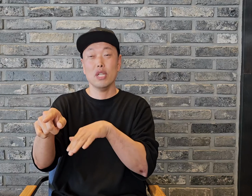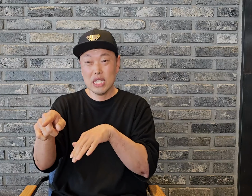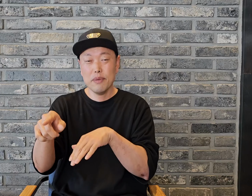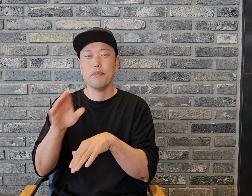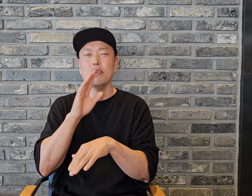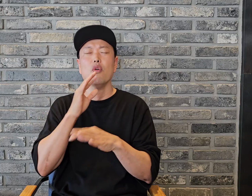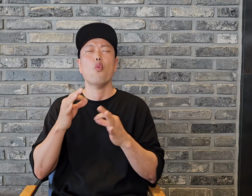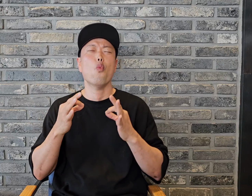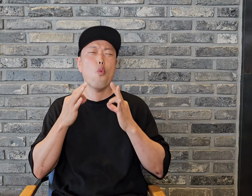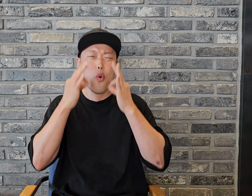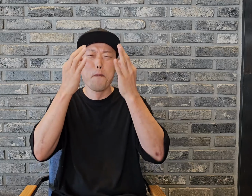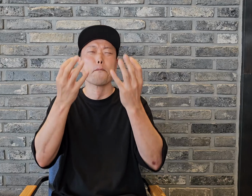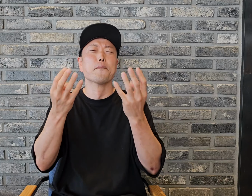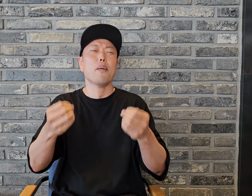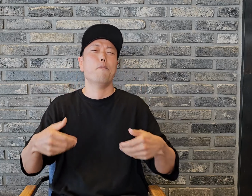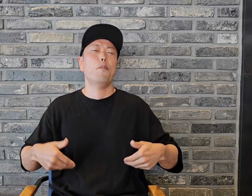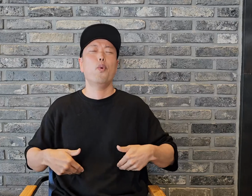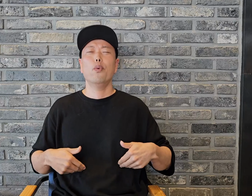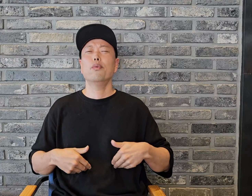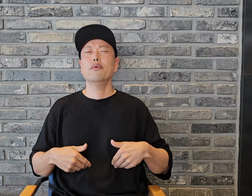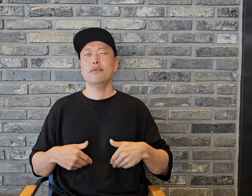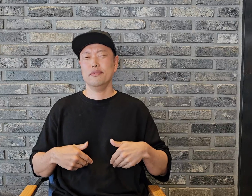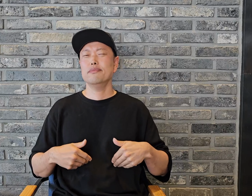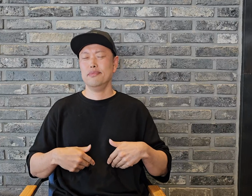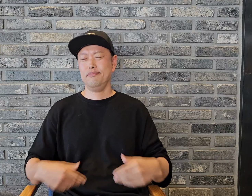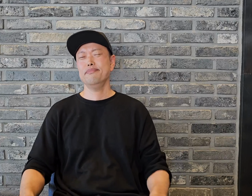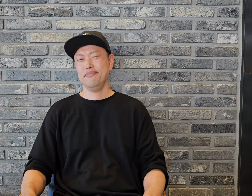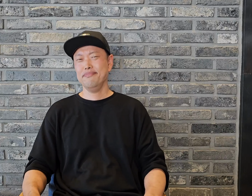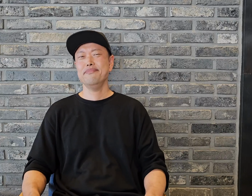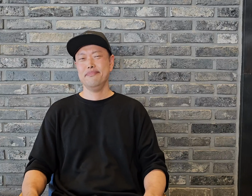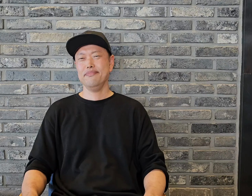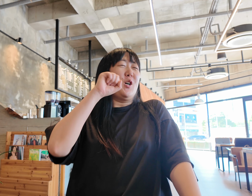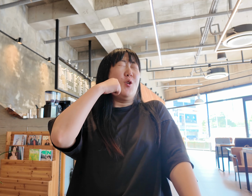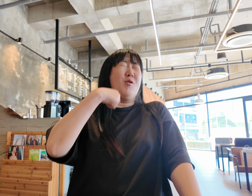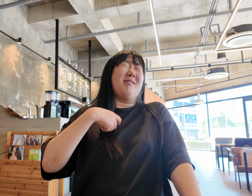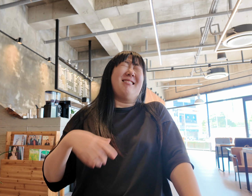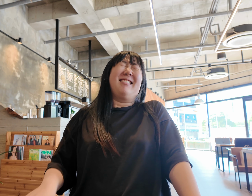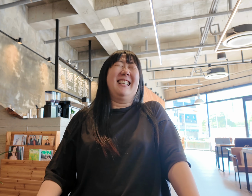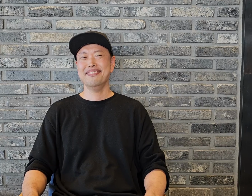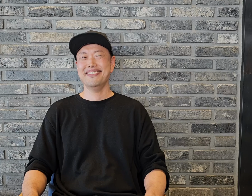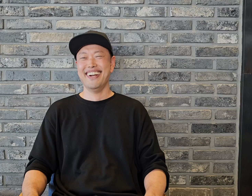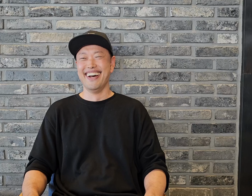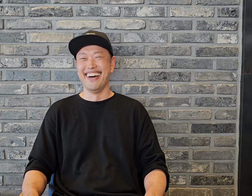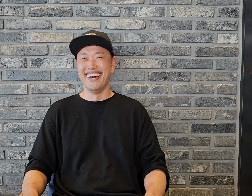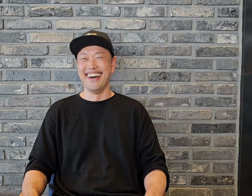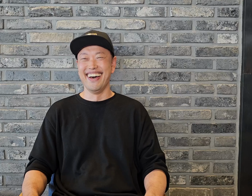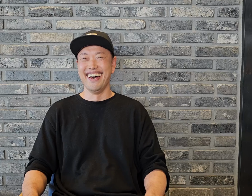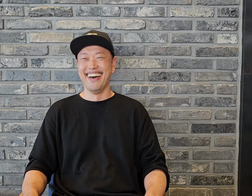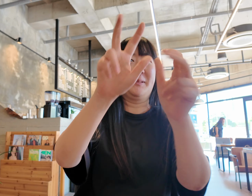Wenn Sie das wollen. Man muss hart arbeiten. Es ist schwierig, hahaha.